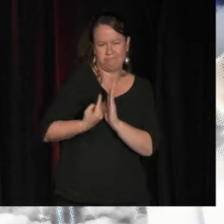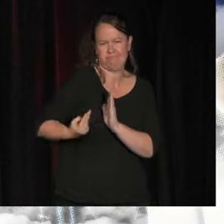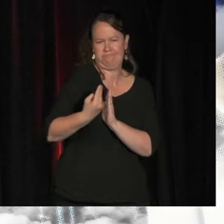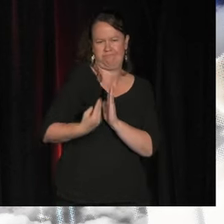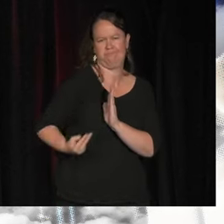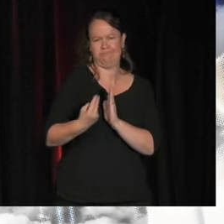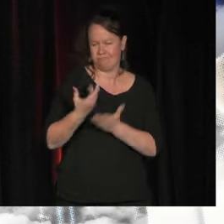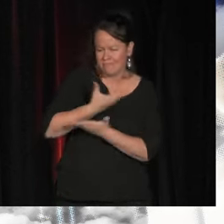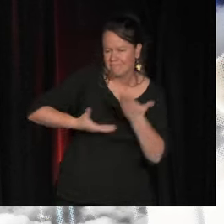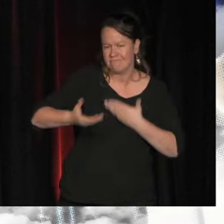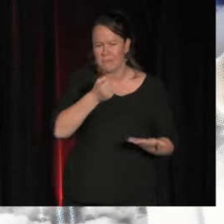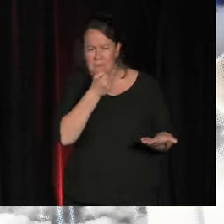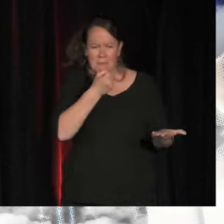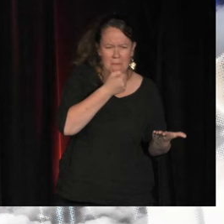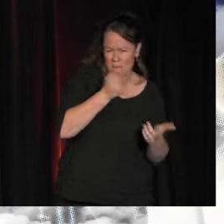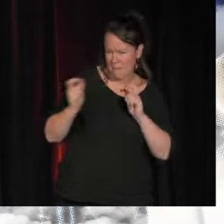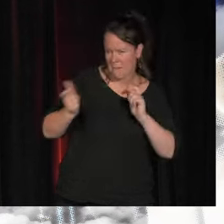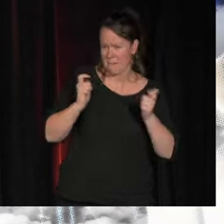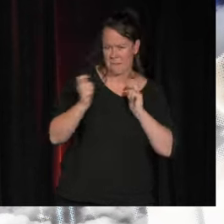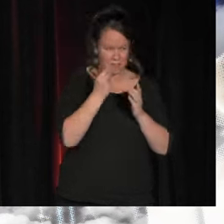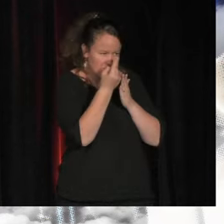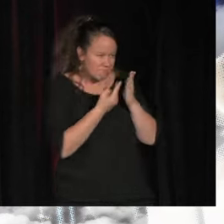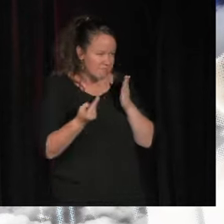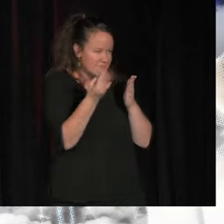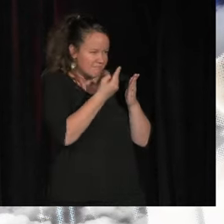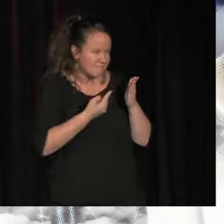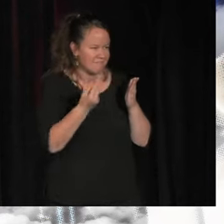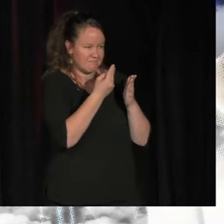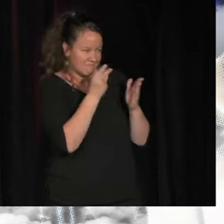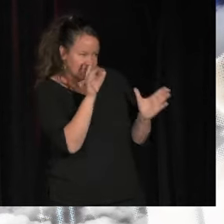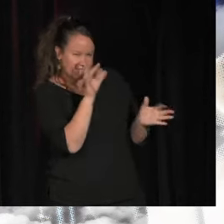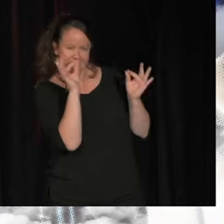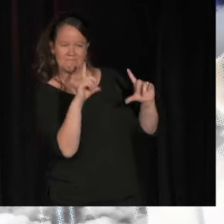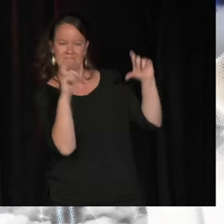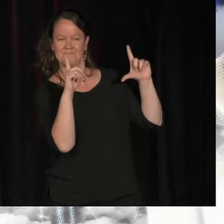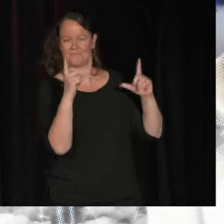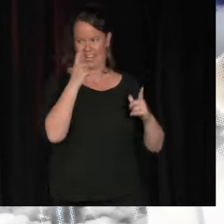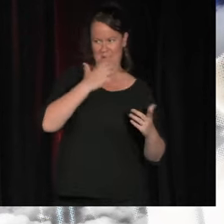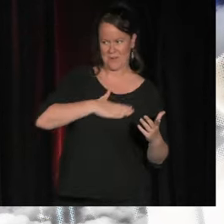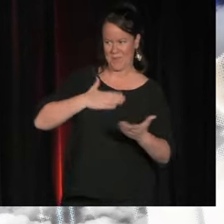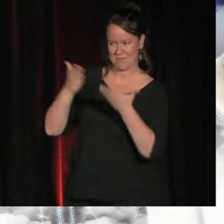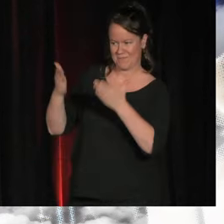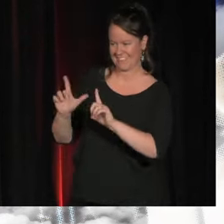l'enregistrement du podcast, qui va capturer de son trait ce moment. On est aussi très contents de l'avoir avec nous. Incroyable.